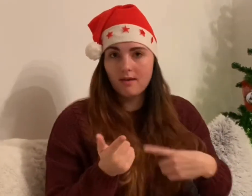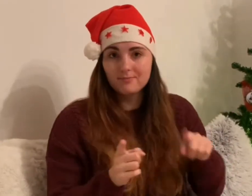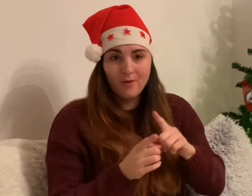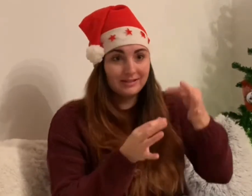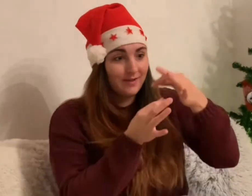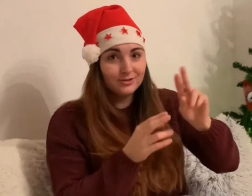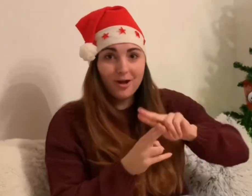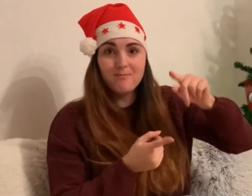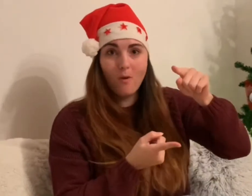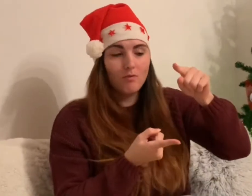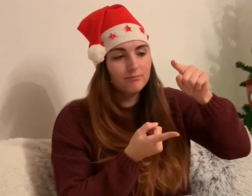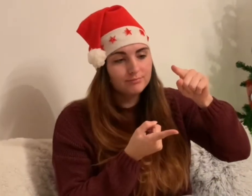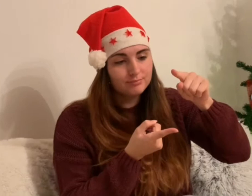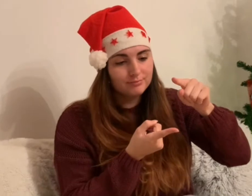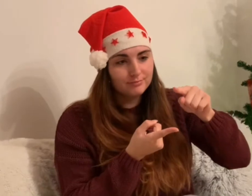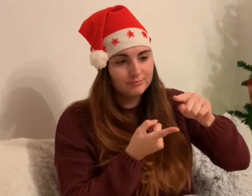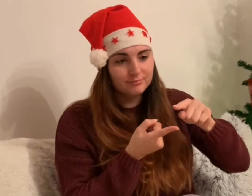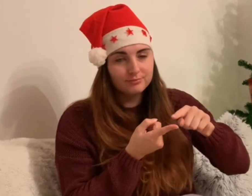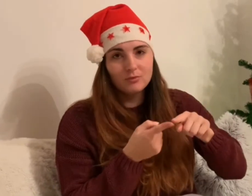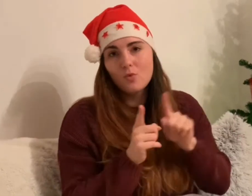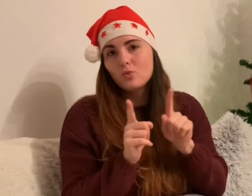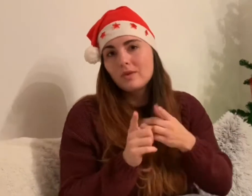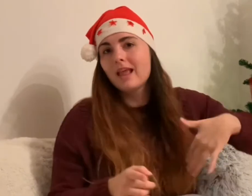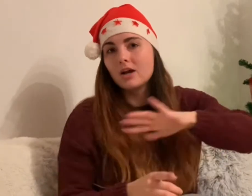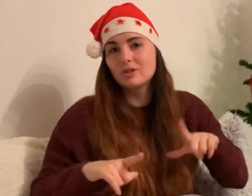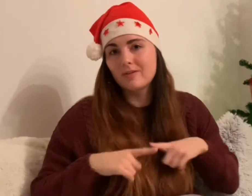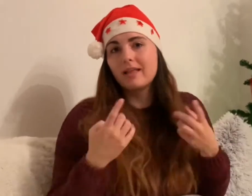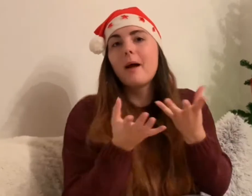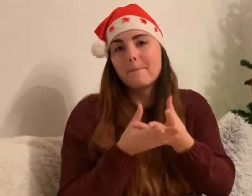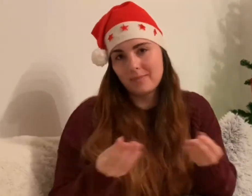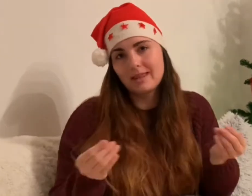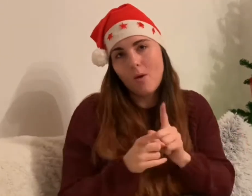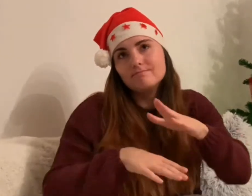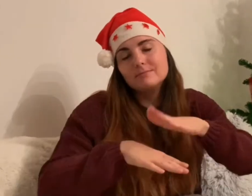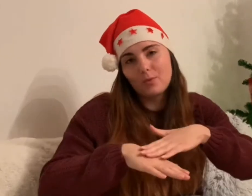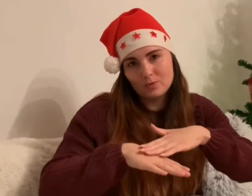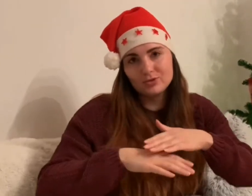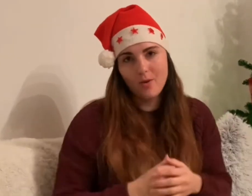Vsaka prižgana sveča postaja vse manjša in nas tako opominja, da smo vedno bliže sklepu življenja.